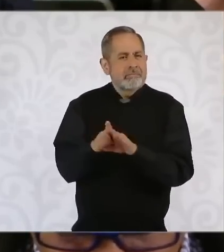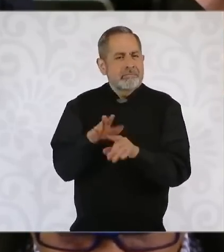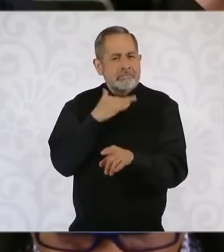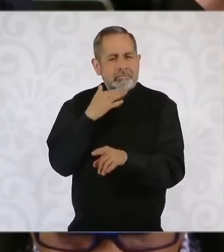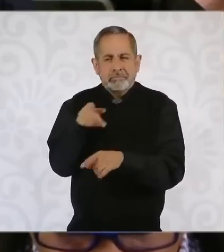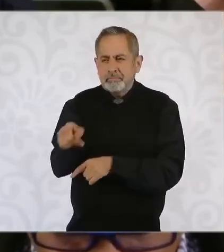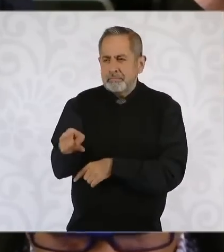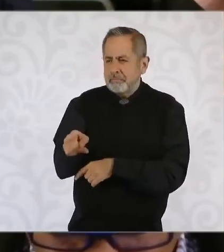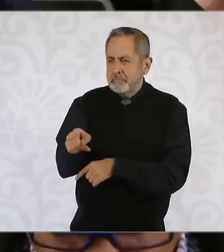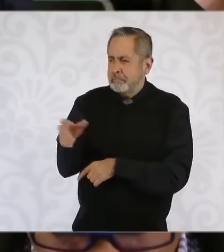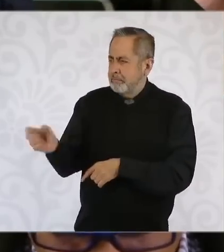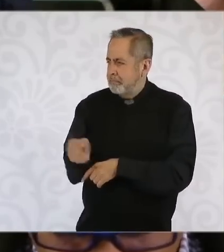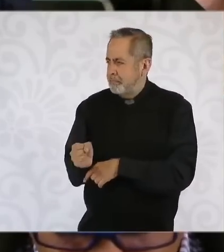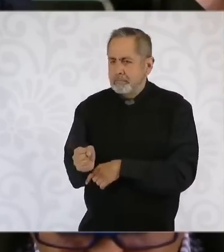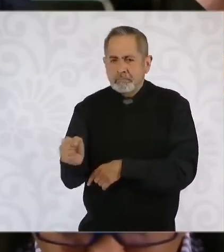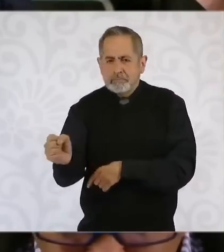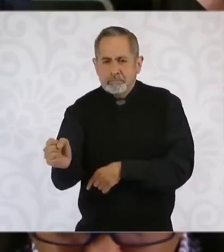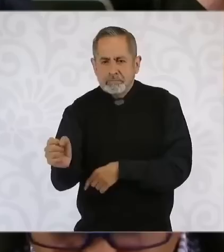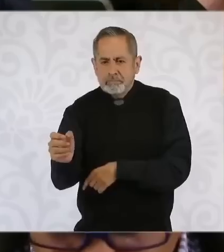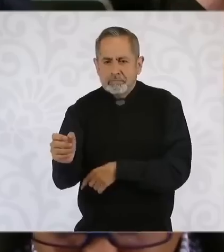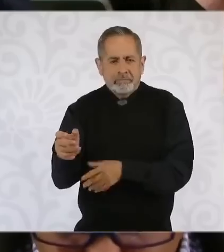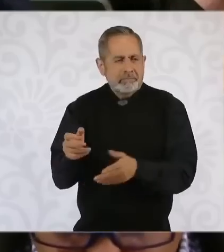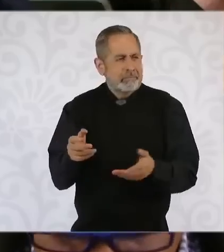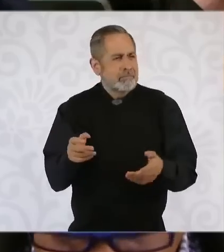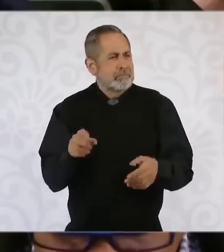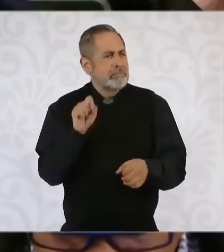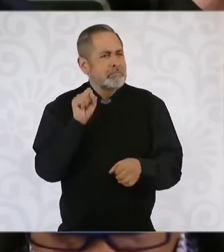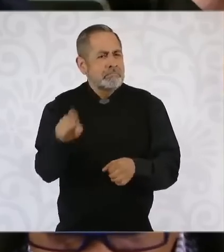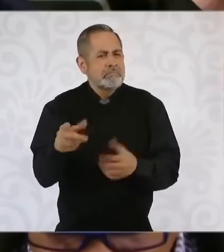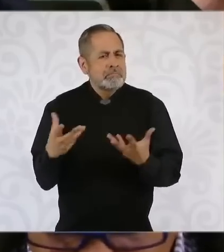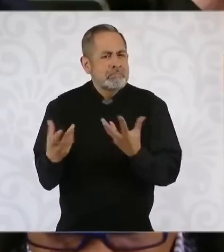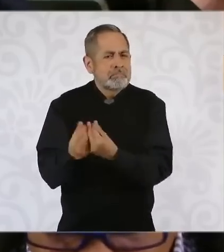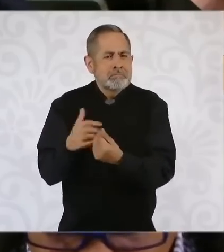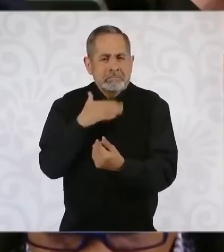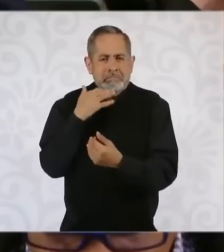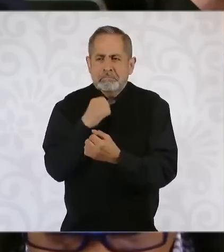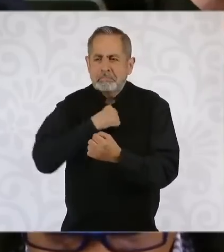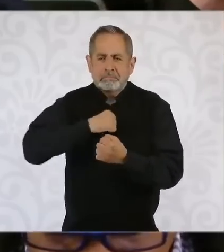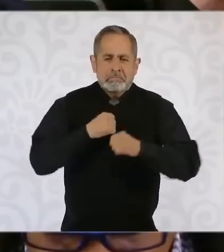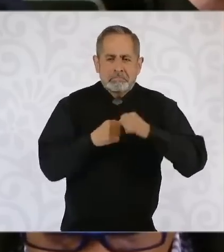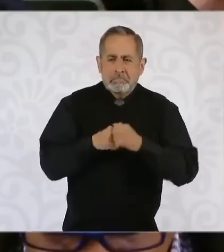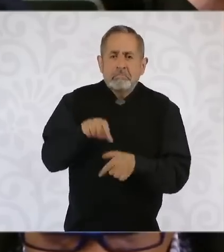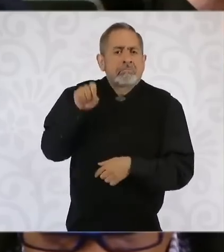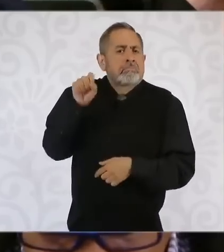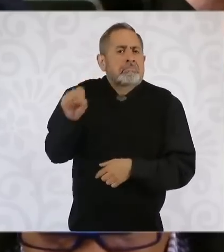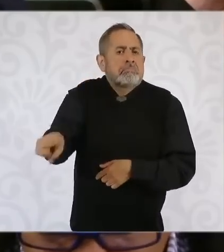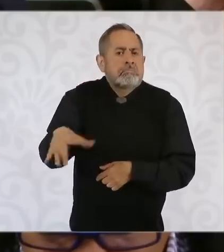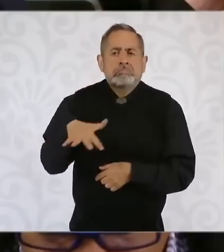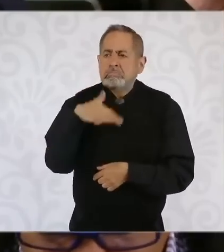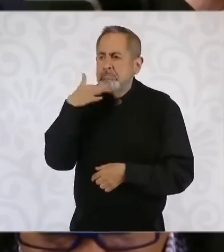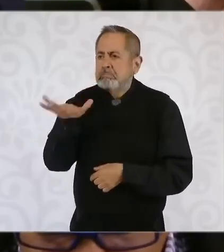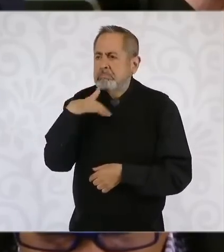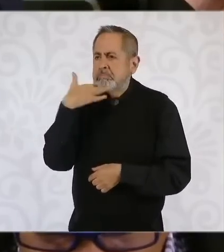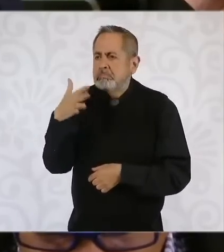ministros O sea si vienen en en un sistema de impunidad y de corrupción o sea cómo van a elegir